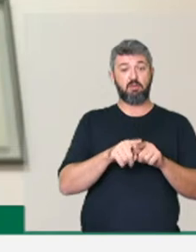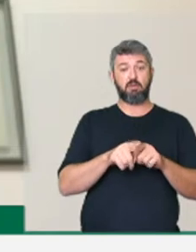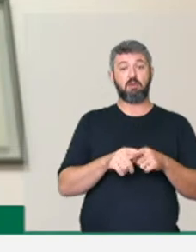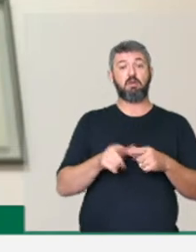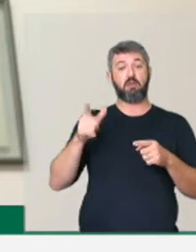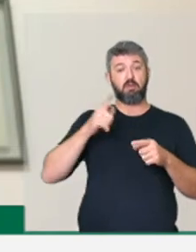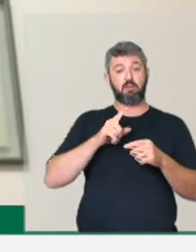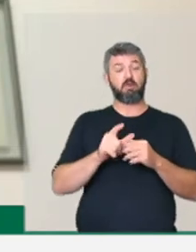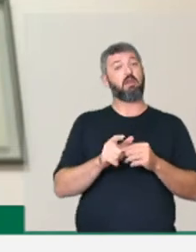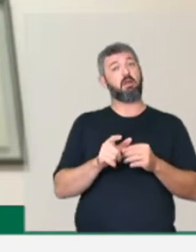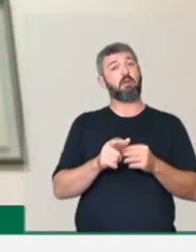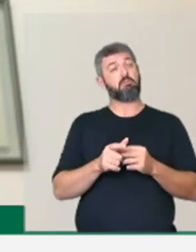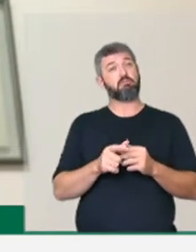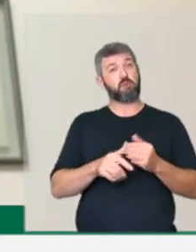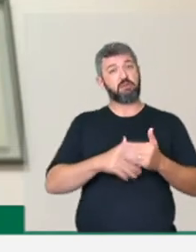PORTANTO NÃO, SENHOR